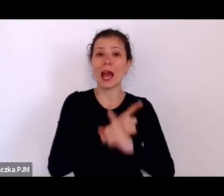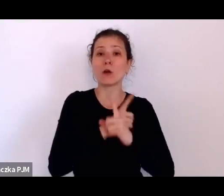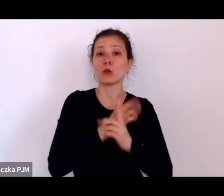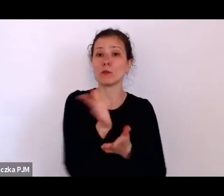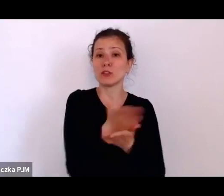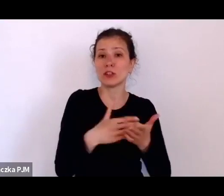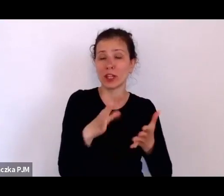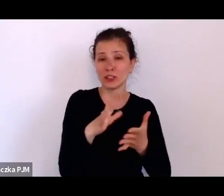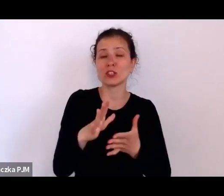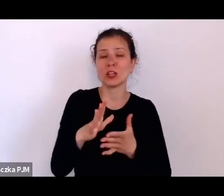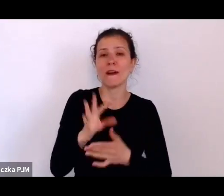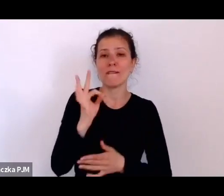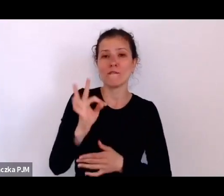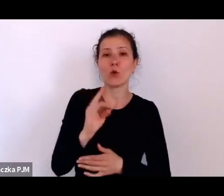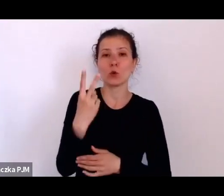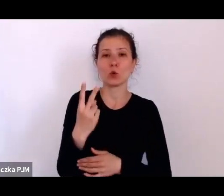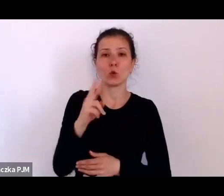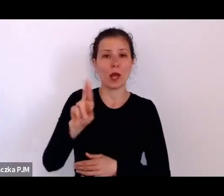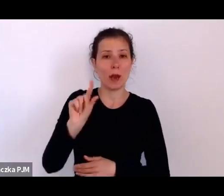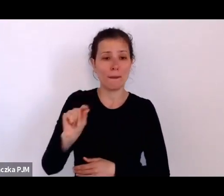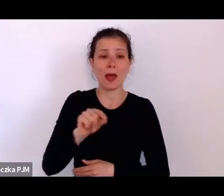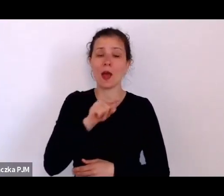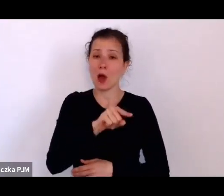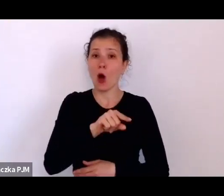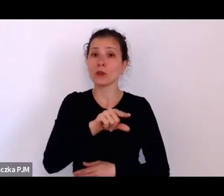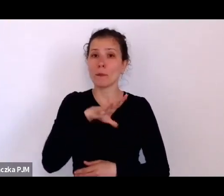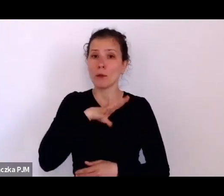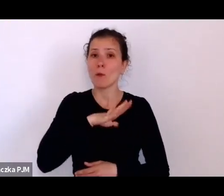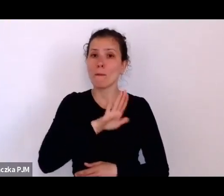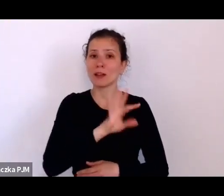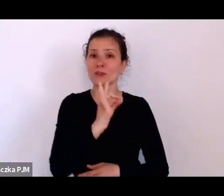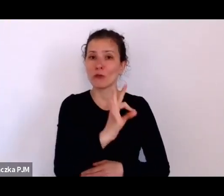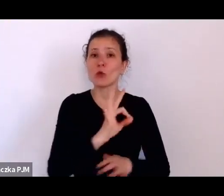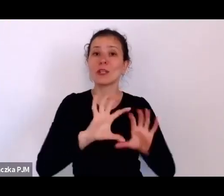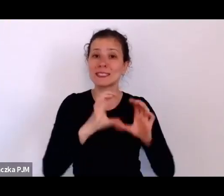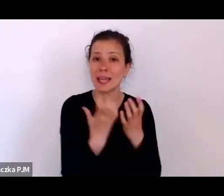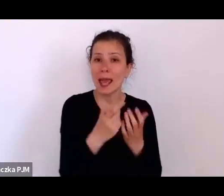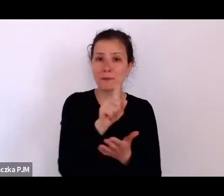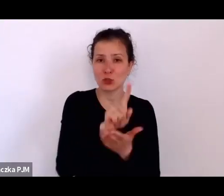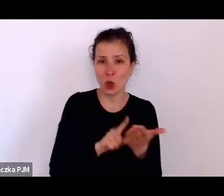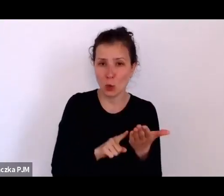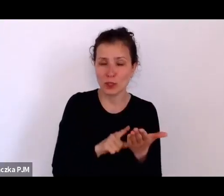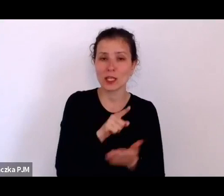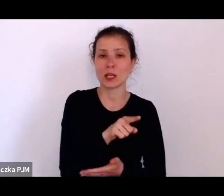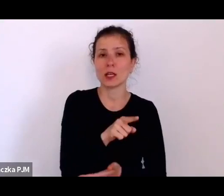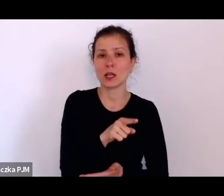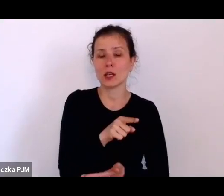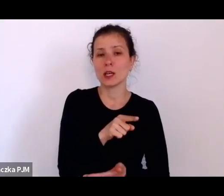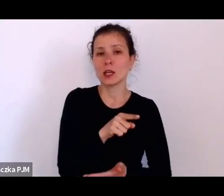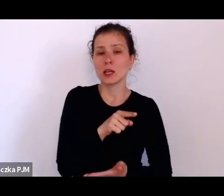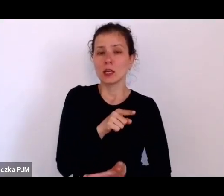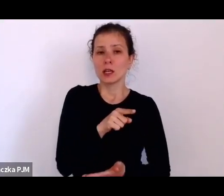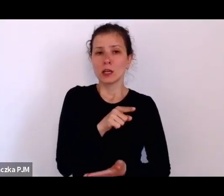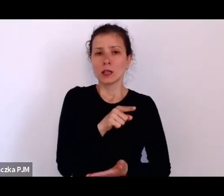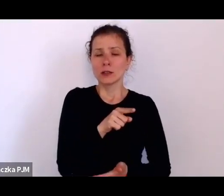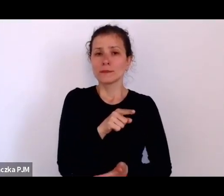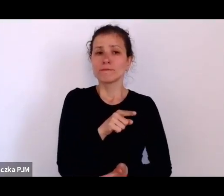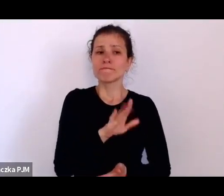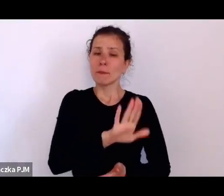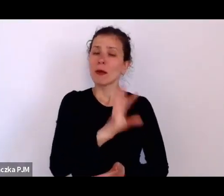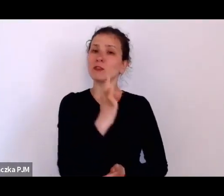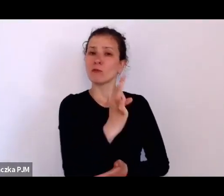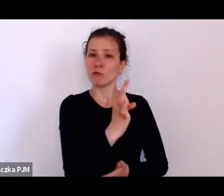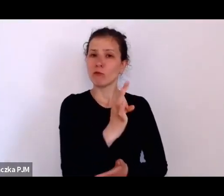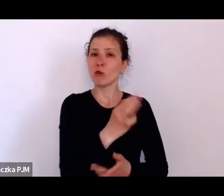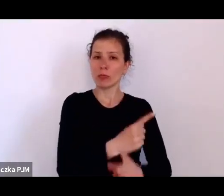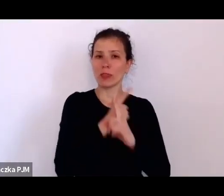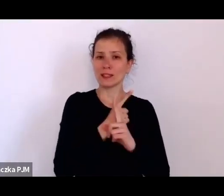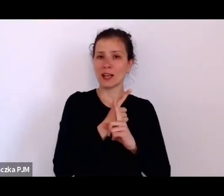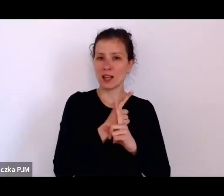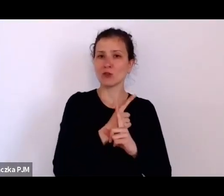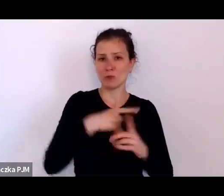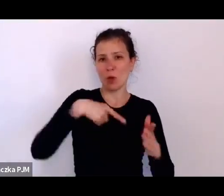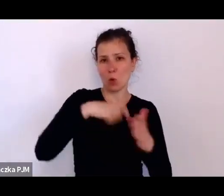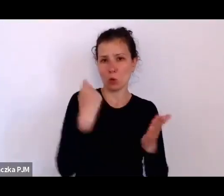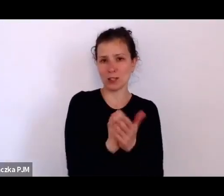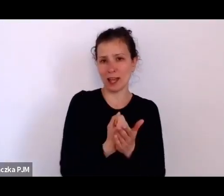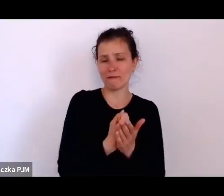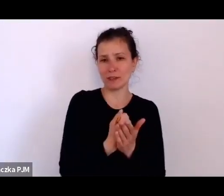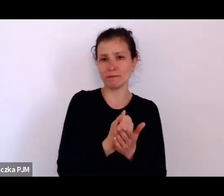Miało odrębny sejm śląski, cieszyło się pewną niezależnością ustawczą i wprowadzali swoje ustawy